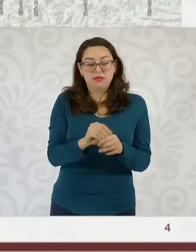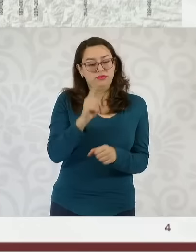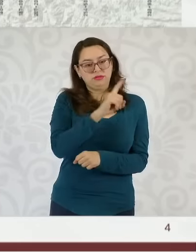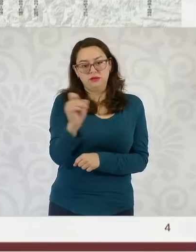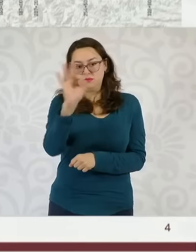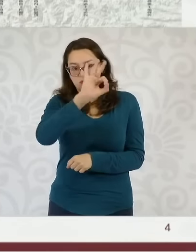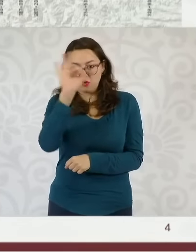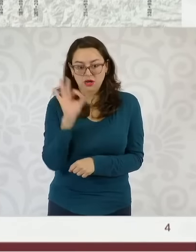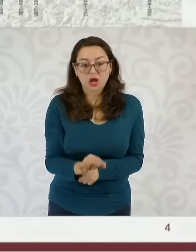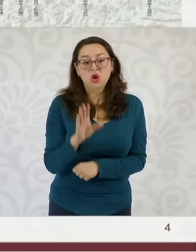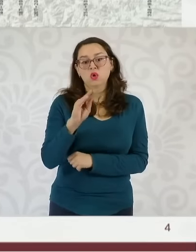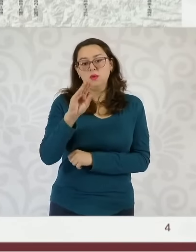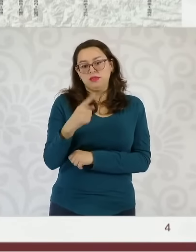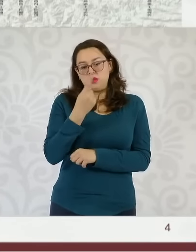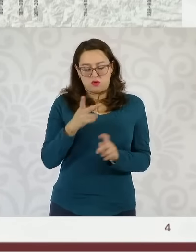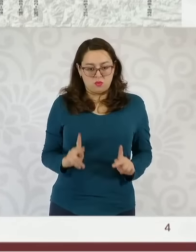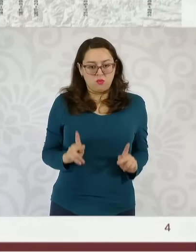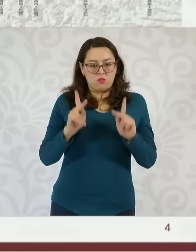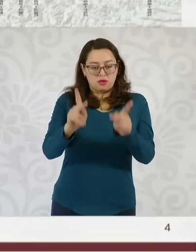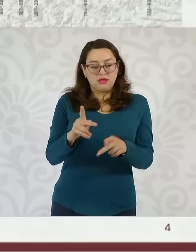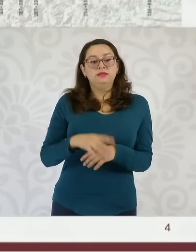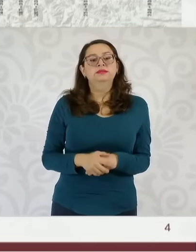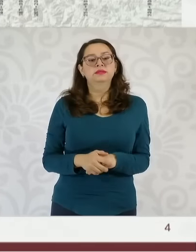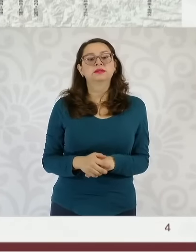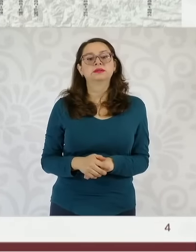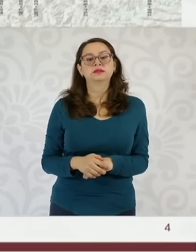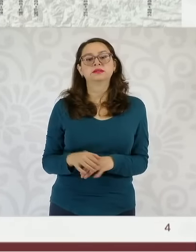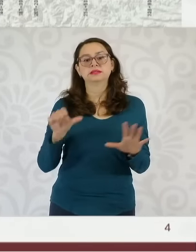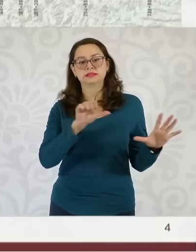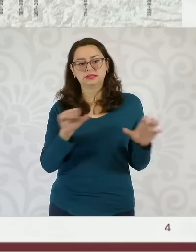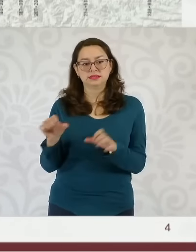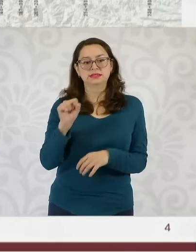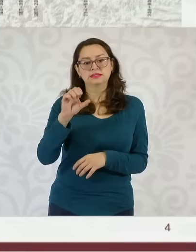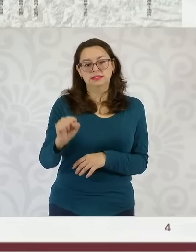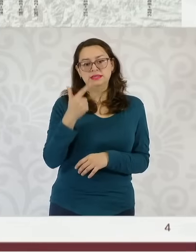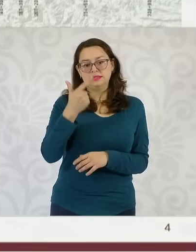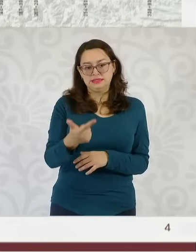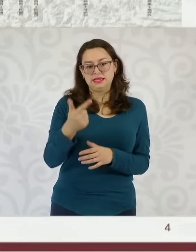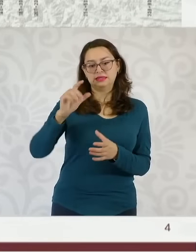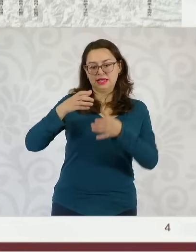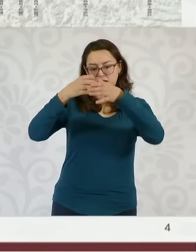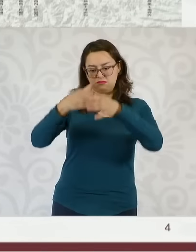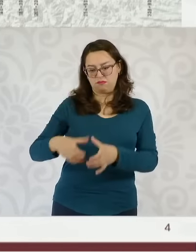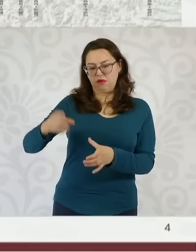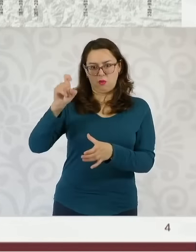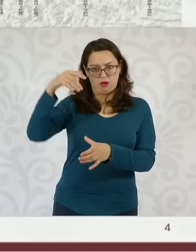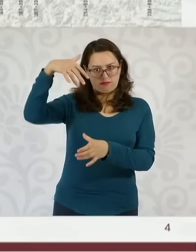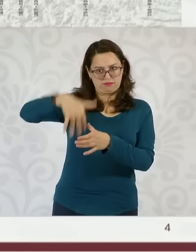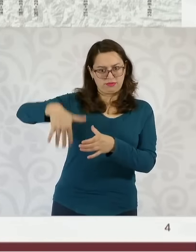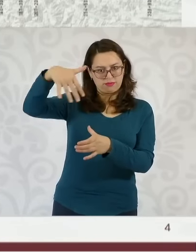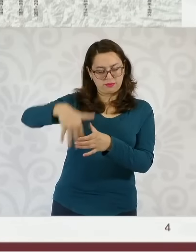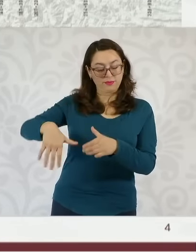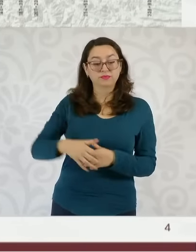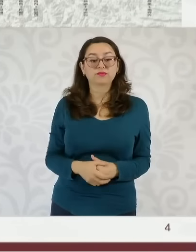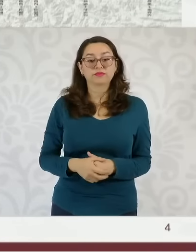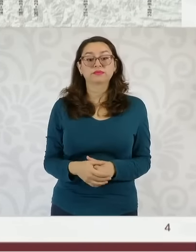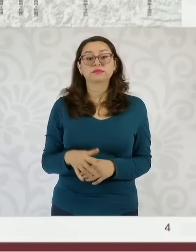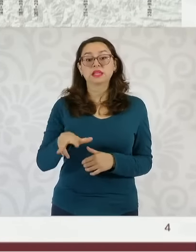91 puentes ferroviarios y 667 obras de drenaje se encuentra 100% operativa desde el 13 de septiembre